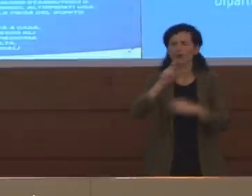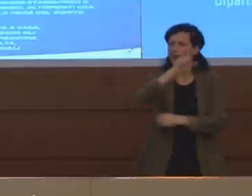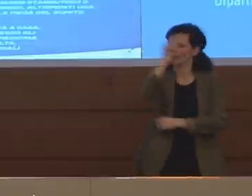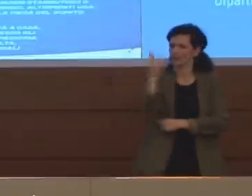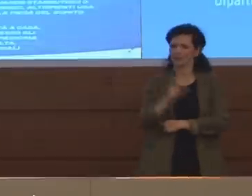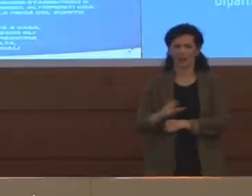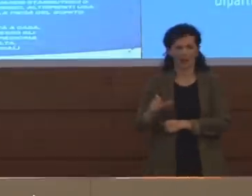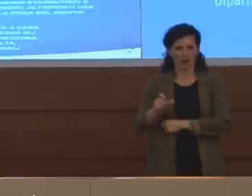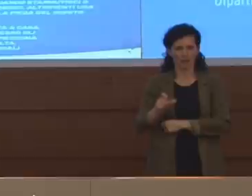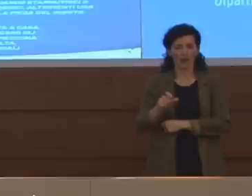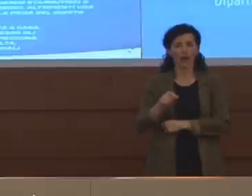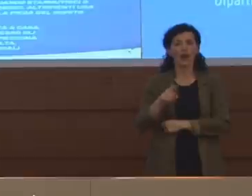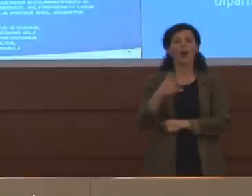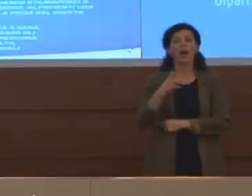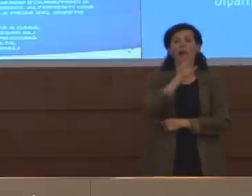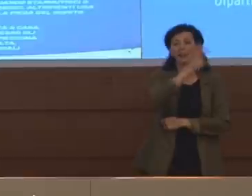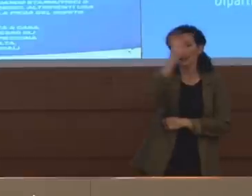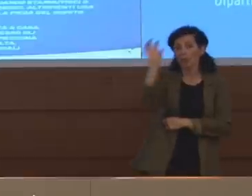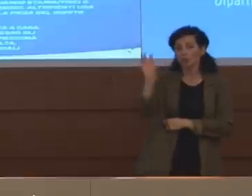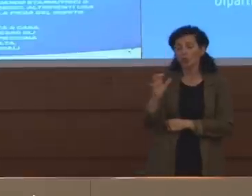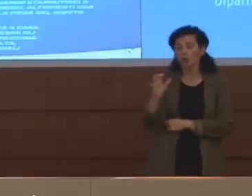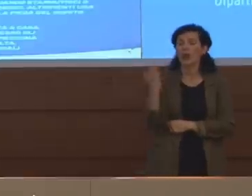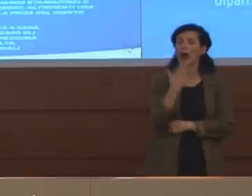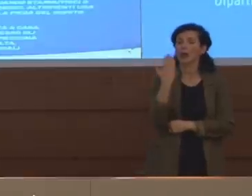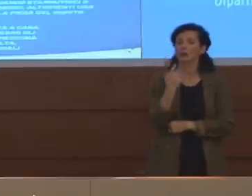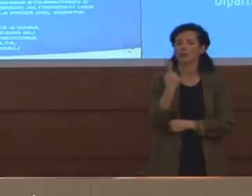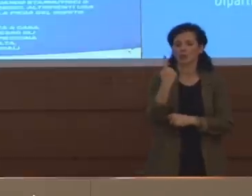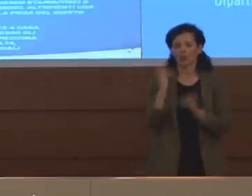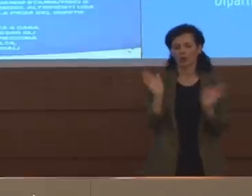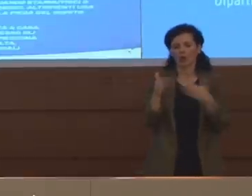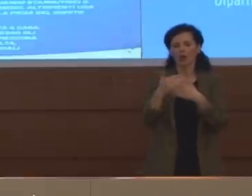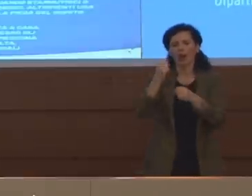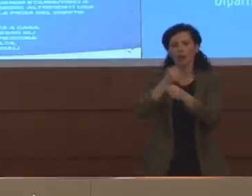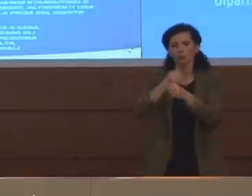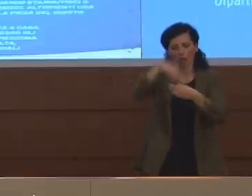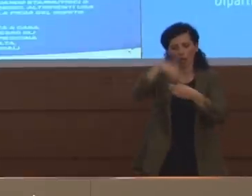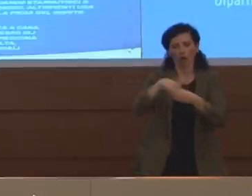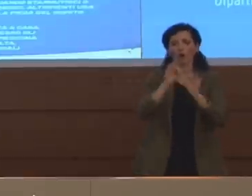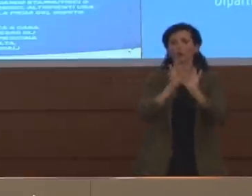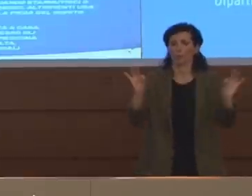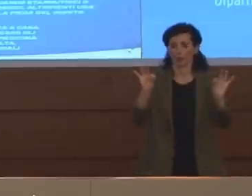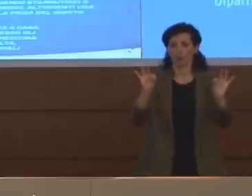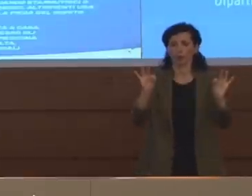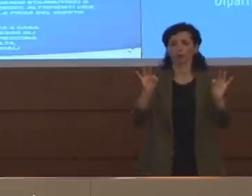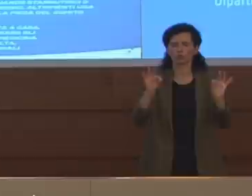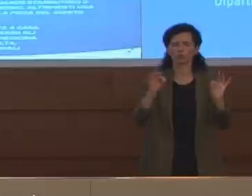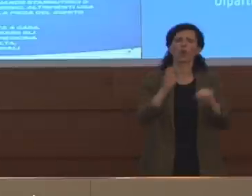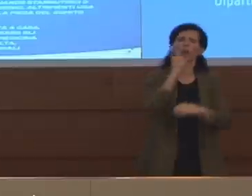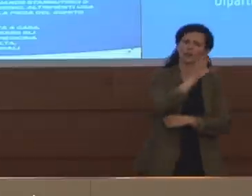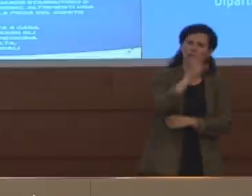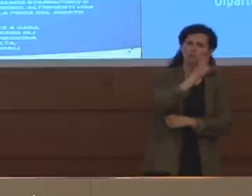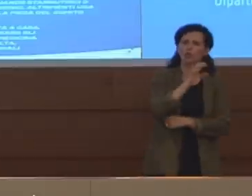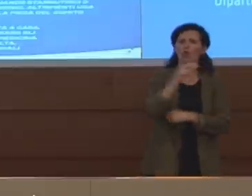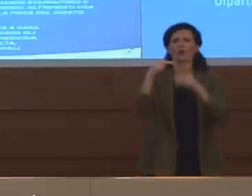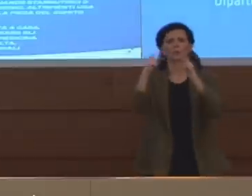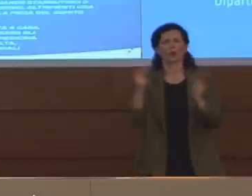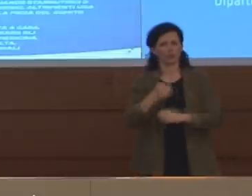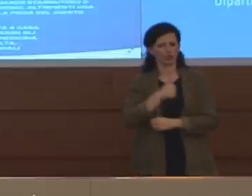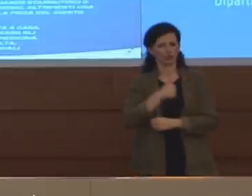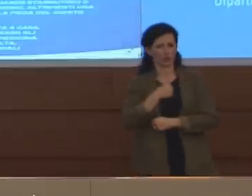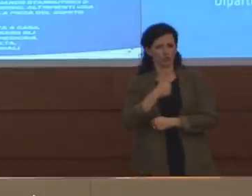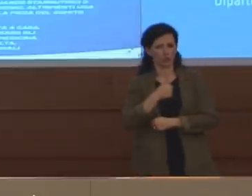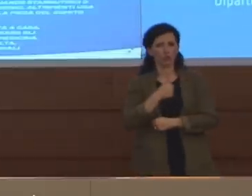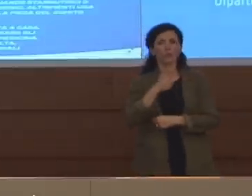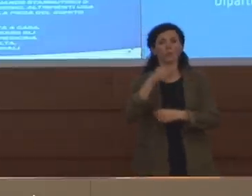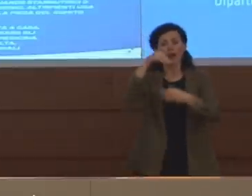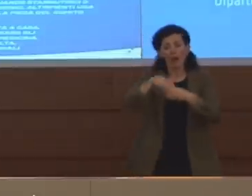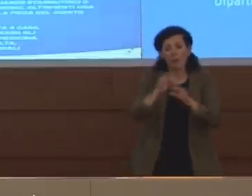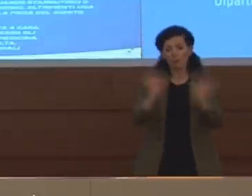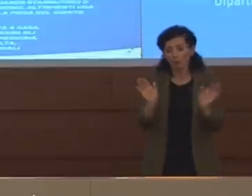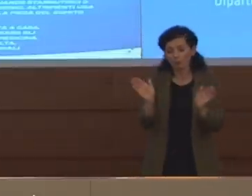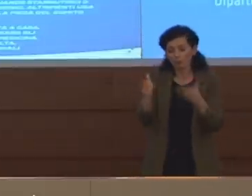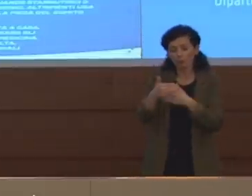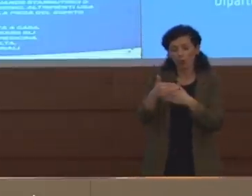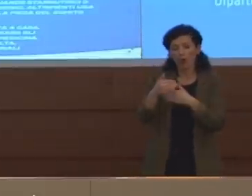laboratorio per Regione o Provincia Autonoma in grado di condurre l'esame sierologico